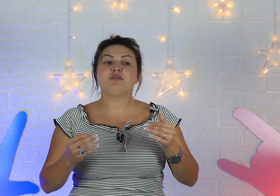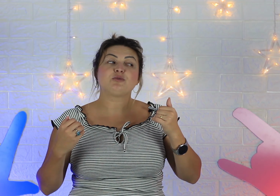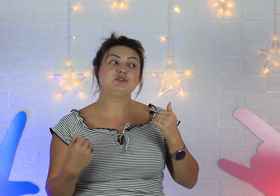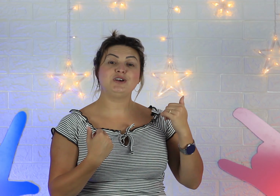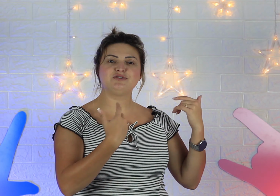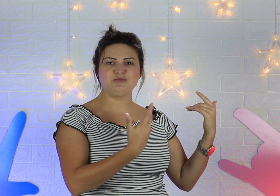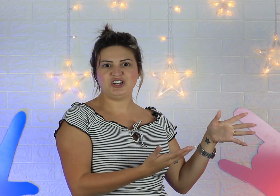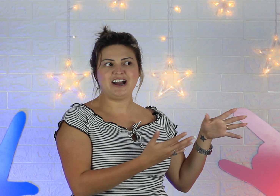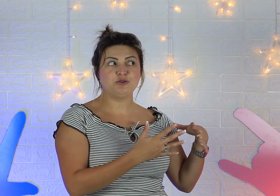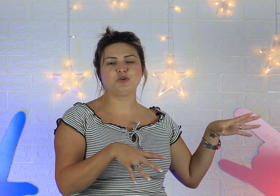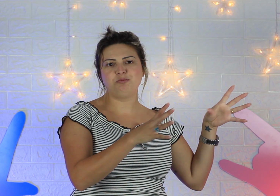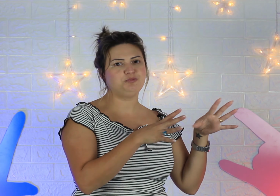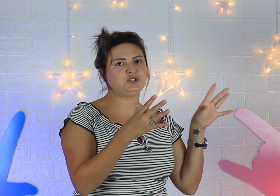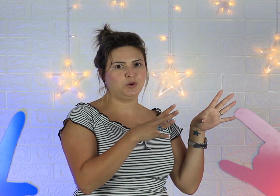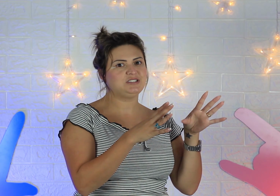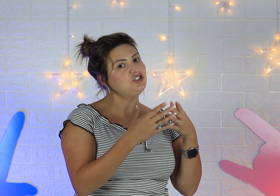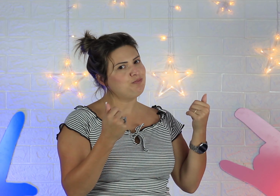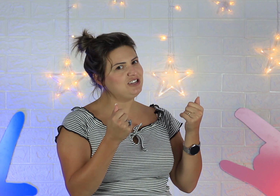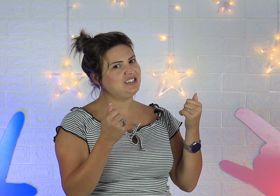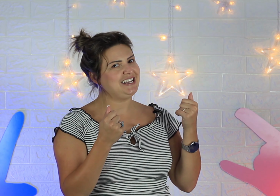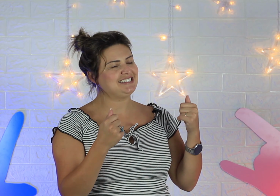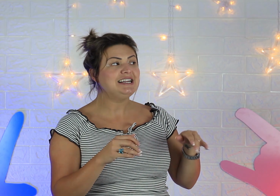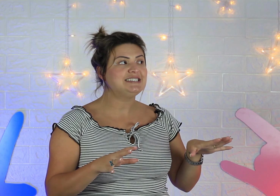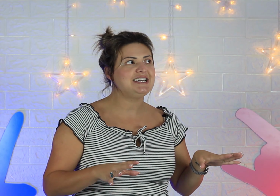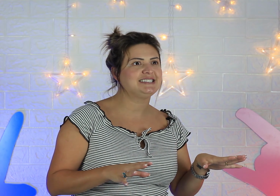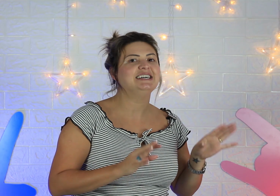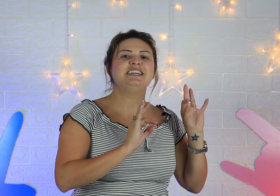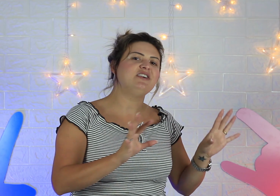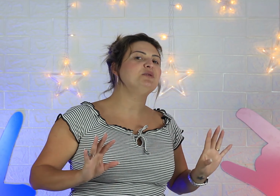da mesma forma que quando nós vamos chegar em um grupo de pessoas a gente pede licença né licença